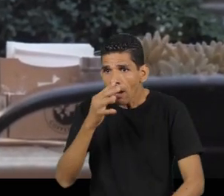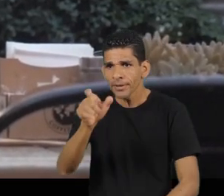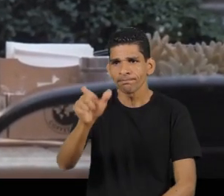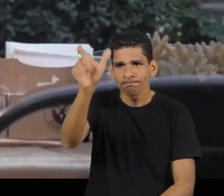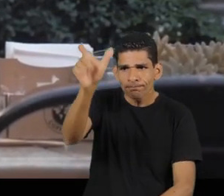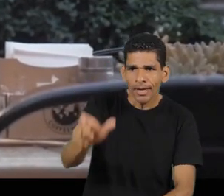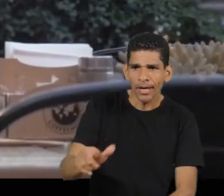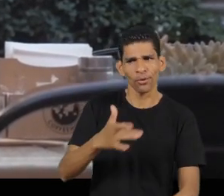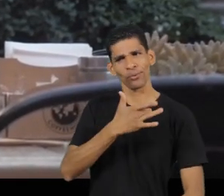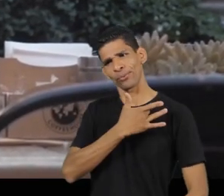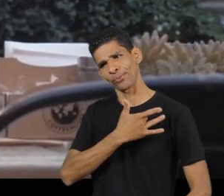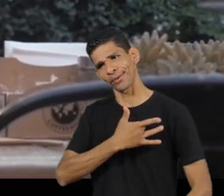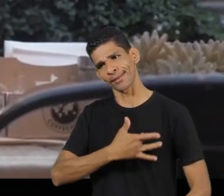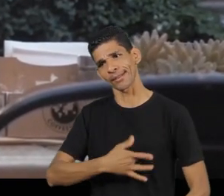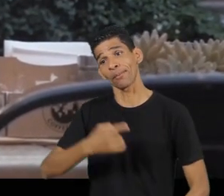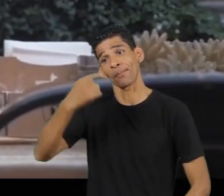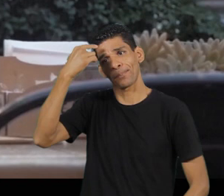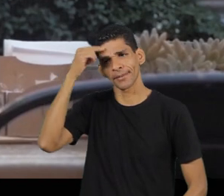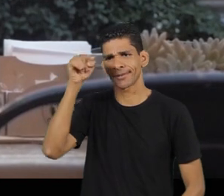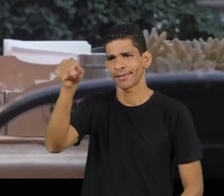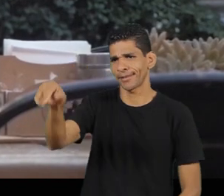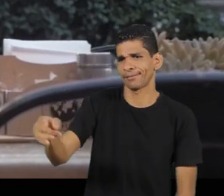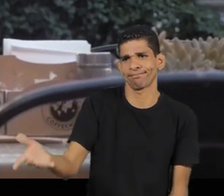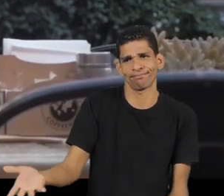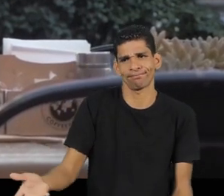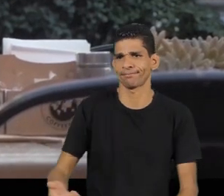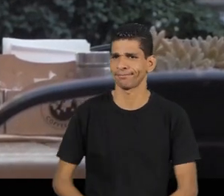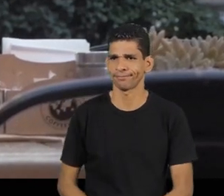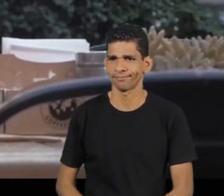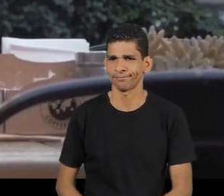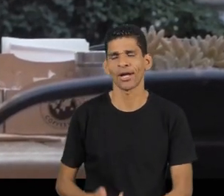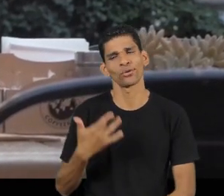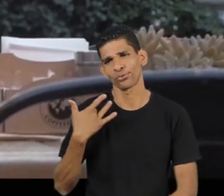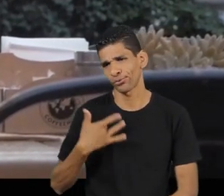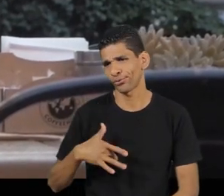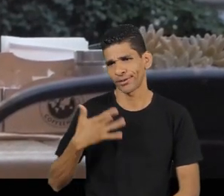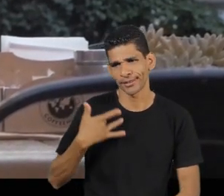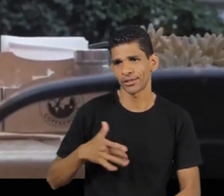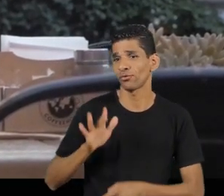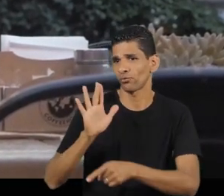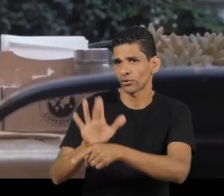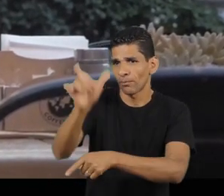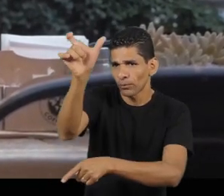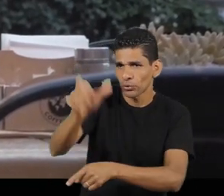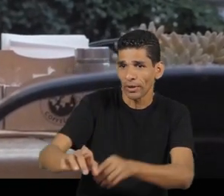ou tentam ajudar pessoas com deficiência. A primeira reação é de piedade,